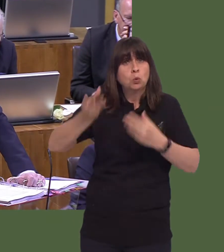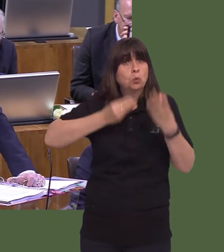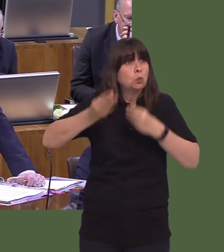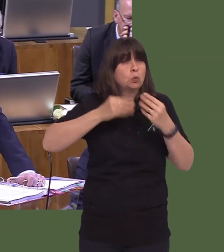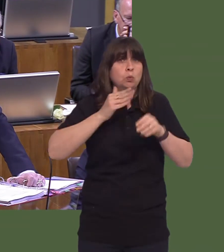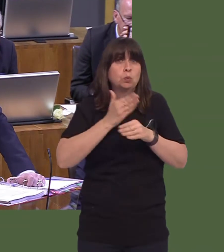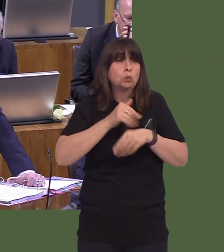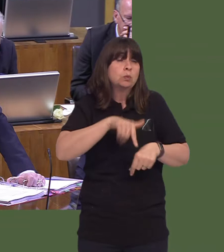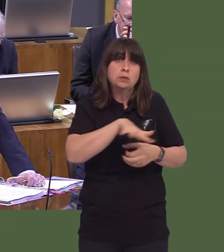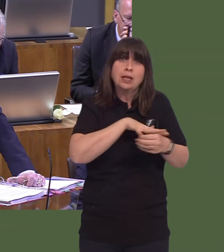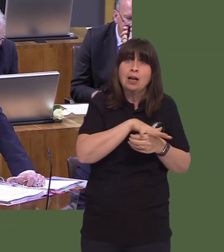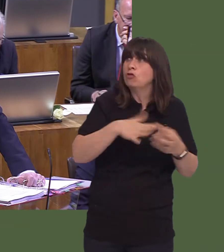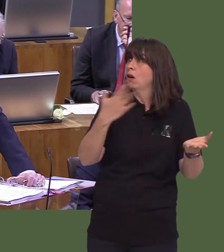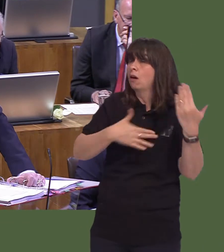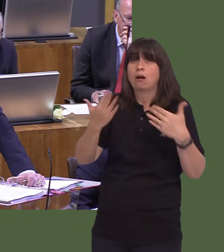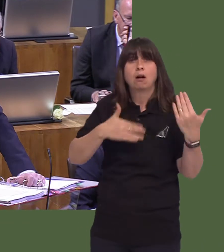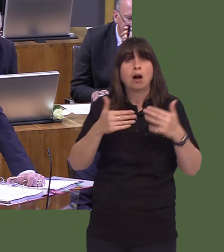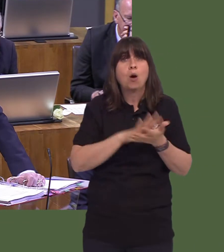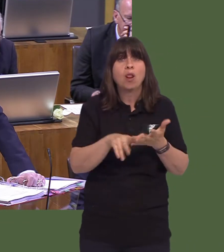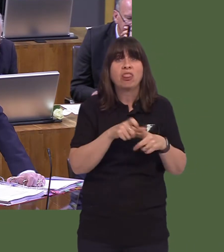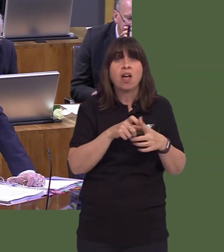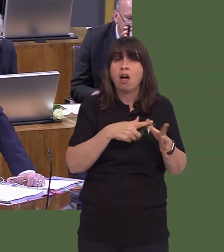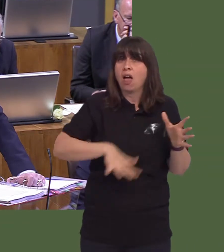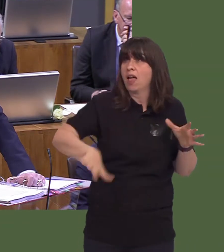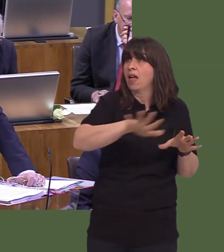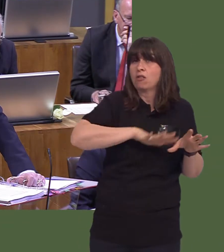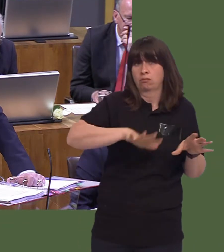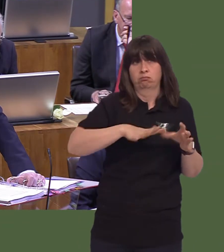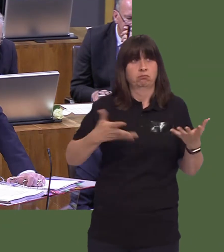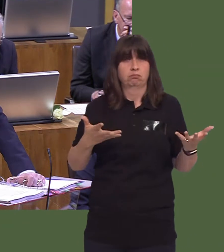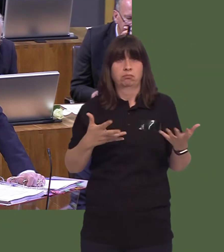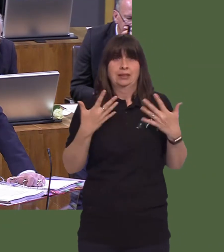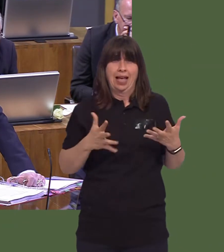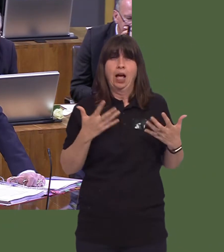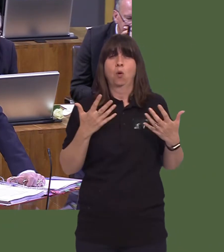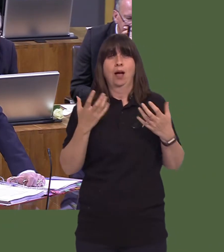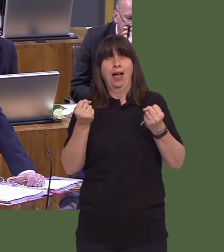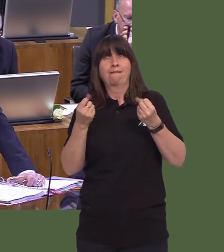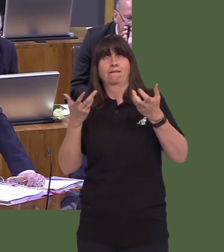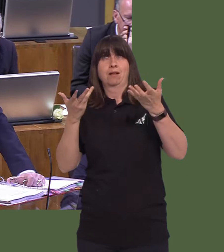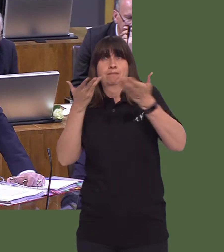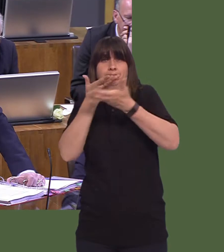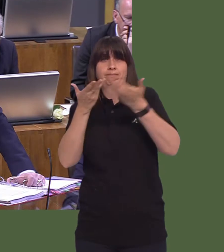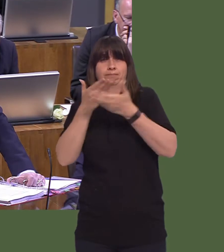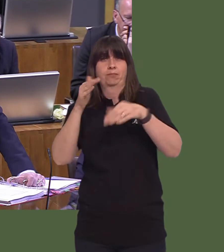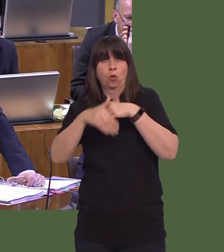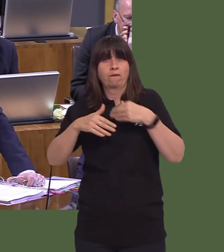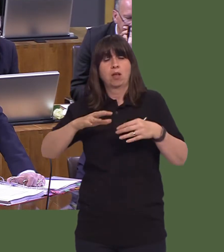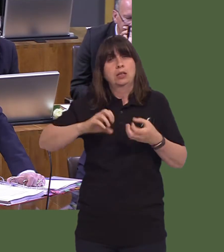ABMU, Hywel Dda a hefyd Ymddiriedolaeth GIG Gwasanaethau Ambiwlans Cymru. Hefyd, wrth gwrs, rym ni'n edrych ar ffyrdd lle mae meddygon teulu, er enghraifft, yn